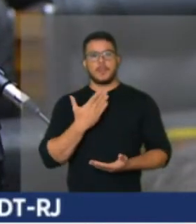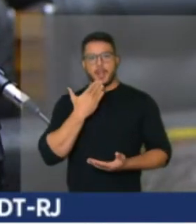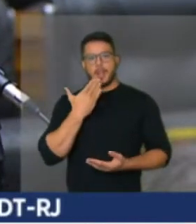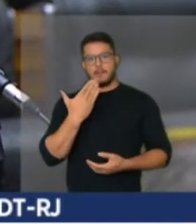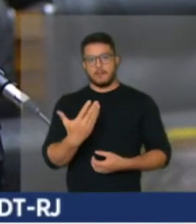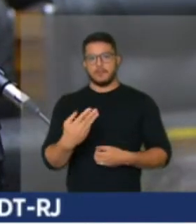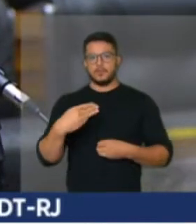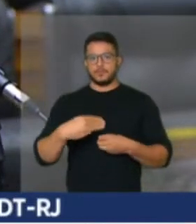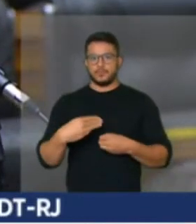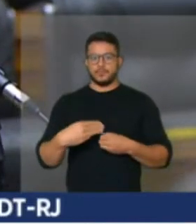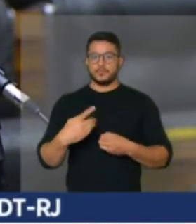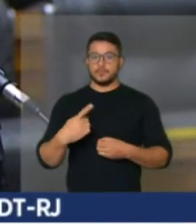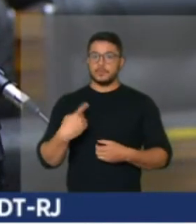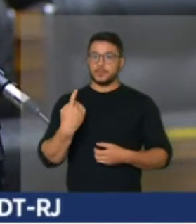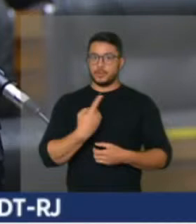PREFEITO É O GESTOR MAIS PRÓXIMO DA POPULAÇÃO E É O